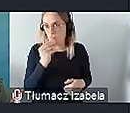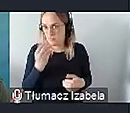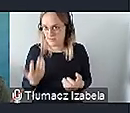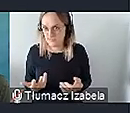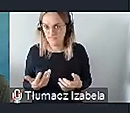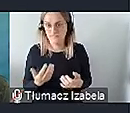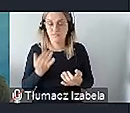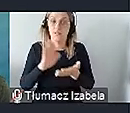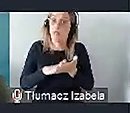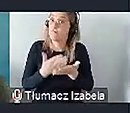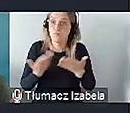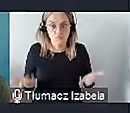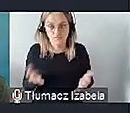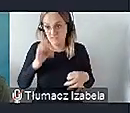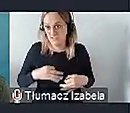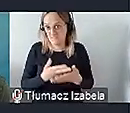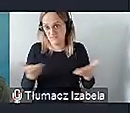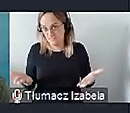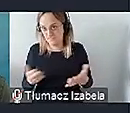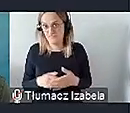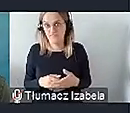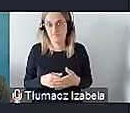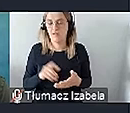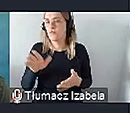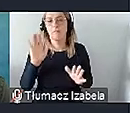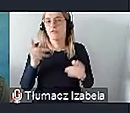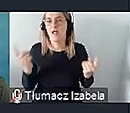Jeżeli np. ktoś z państwa (to nie będzie reklama)